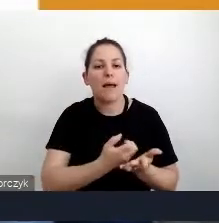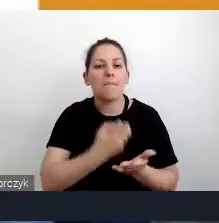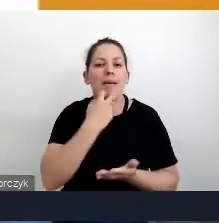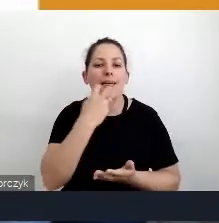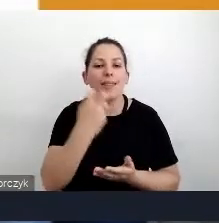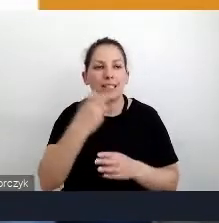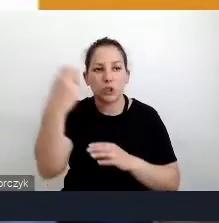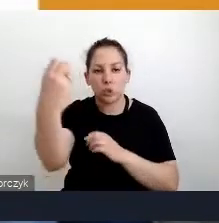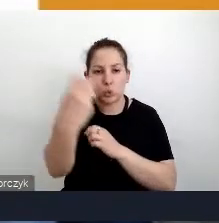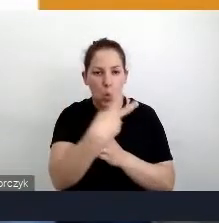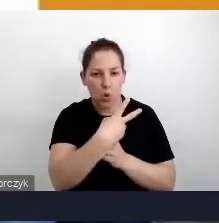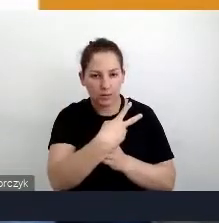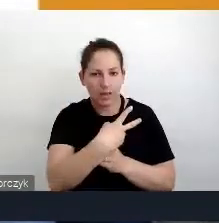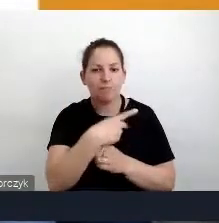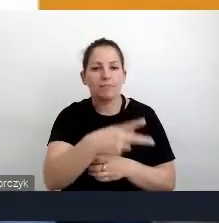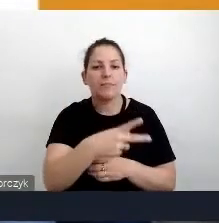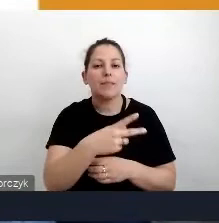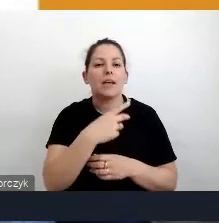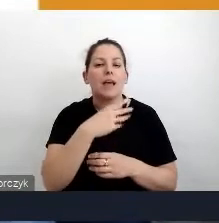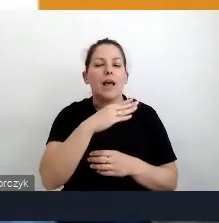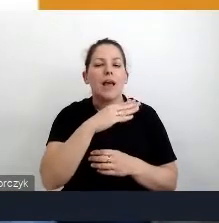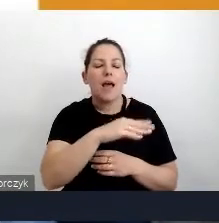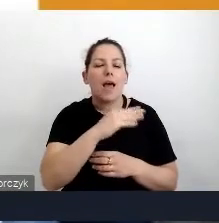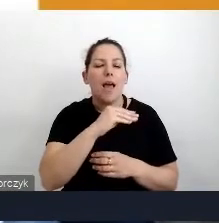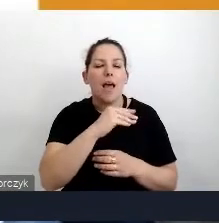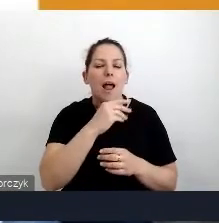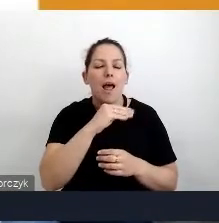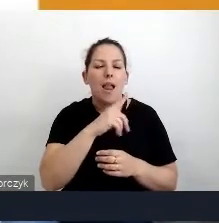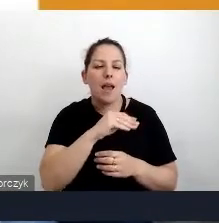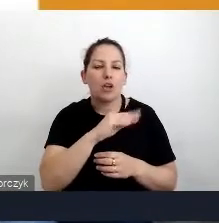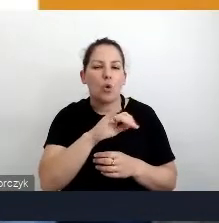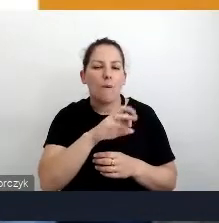celem zasilania elektrowni odpadów. Kolejnym dużym projektem,